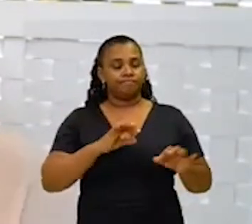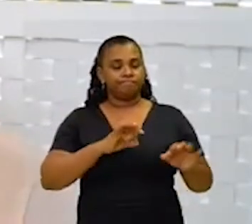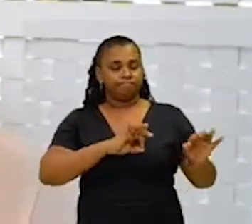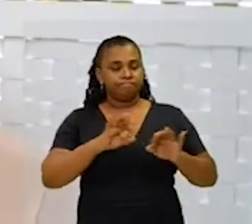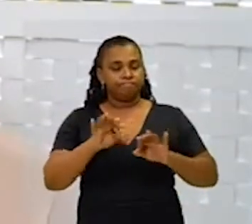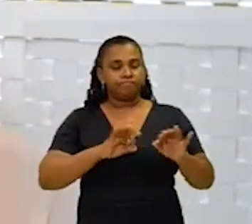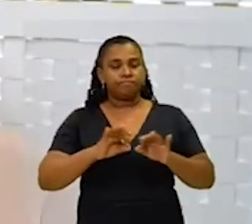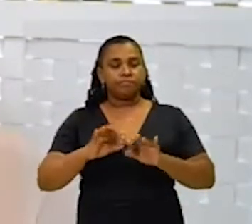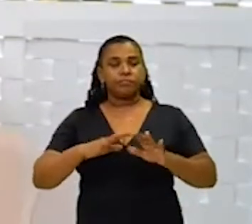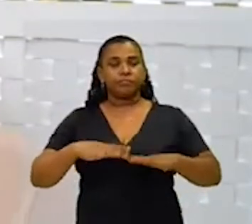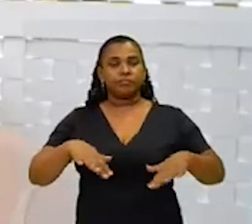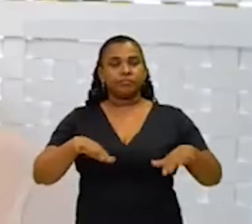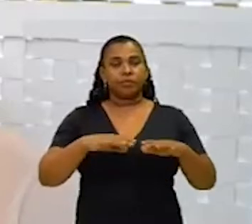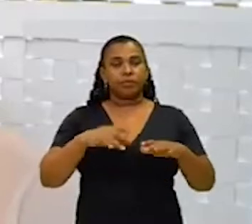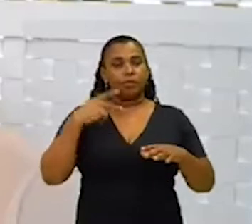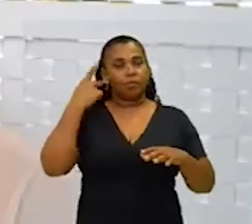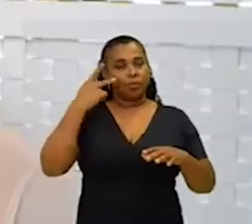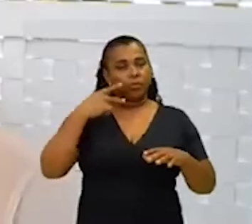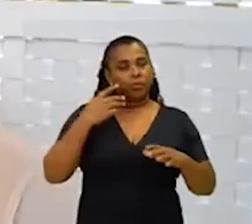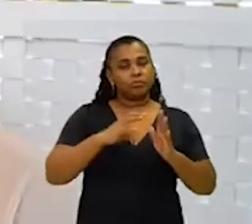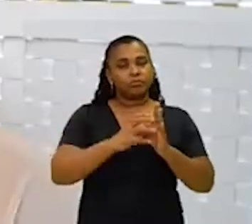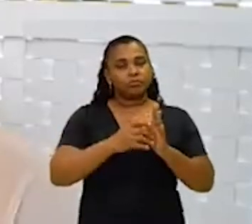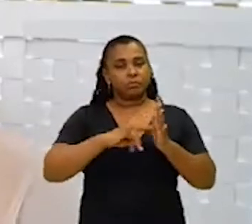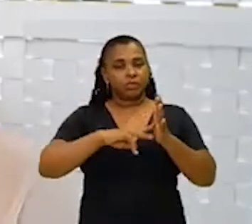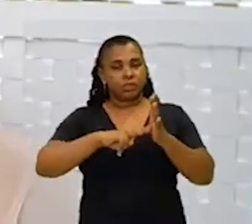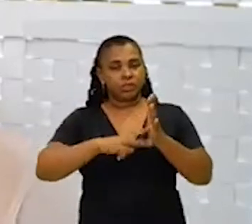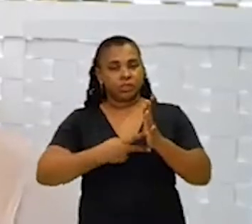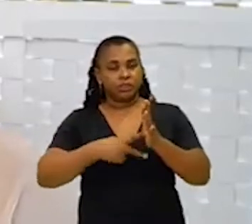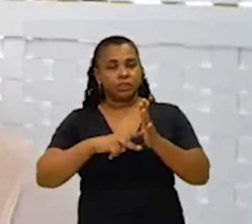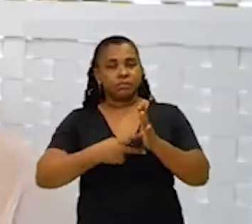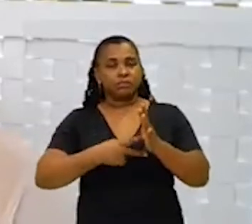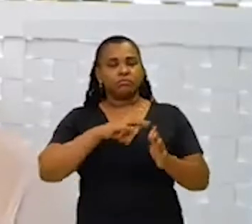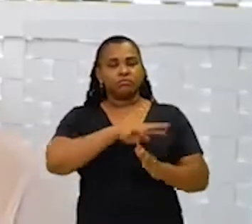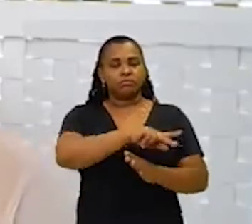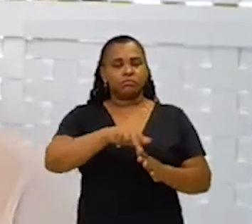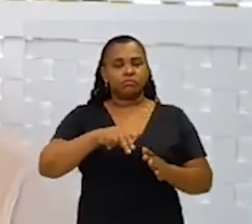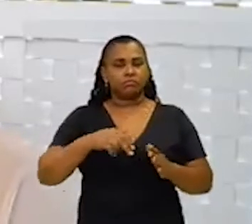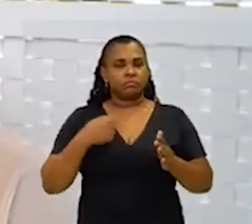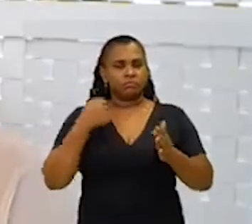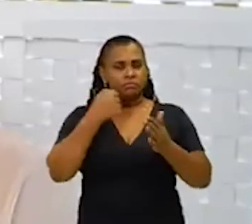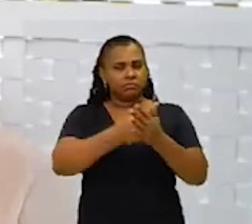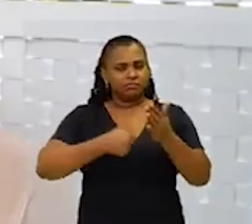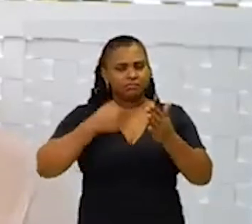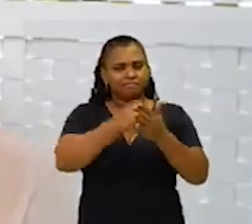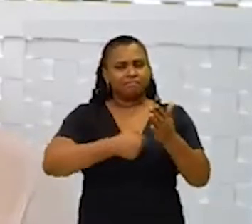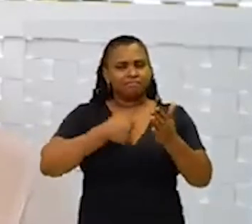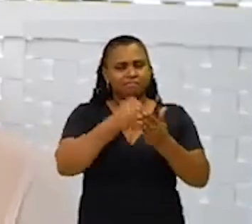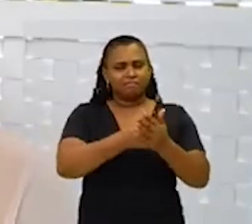partidário dos indicados e houve grande mandamento de residências principalmente durante a ditadura